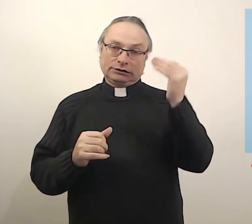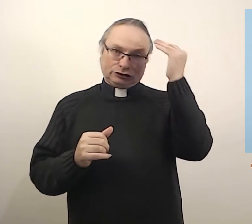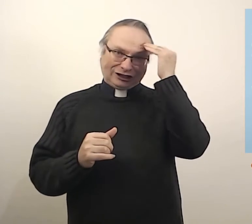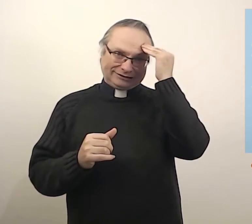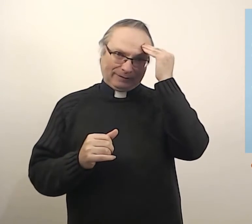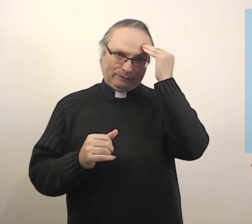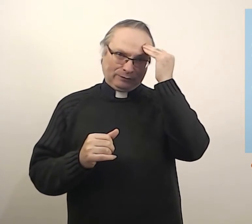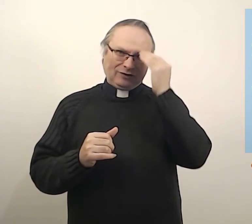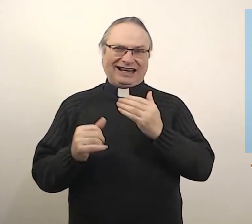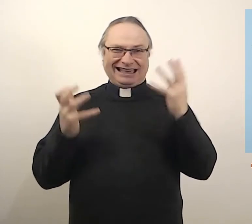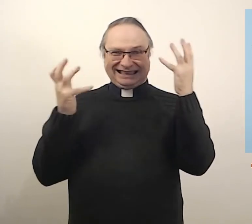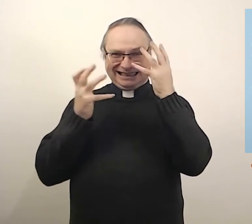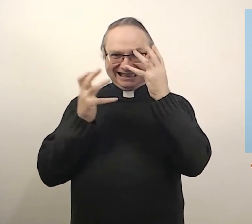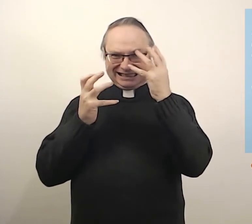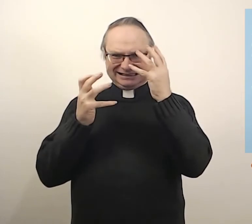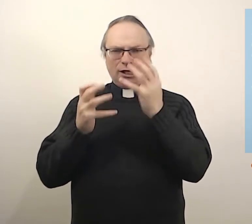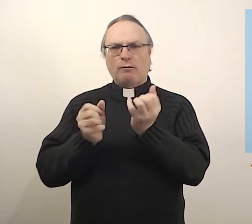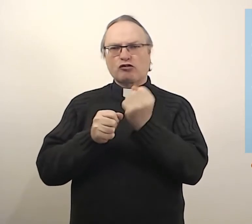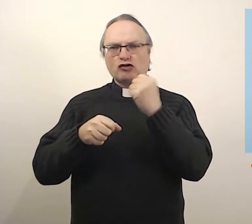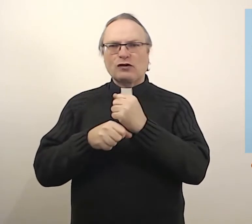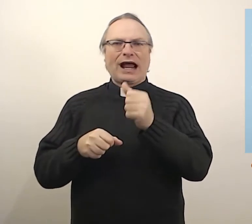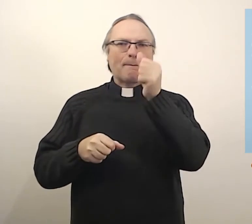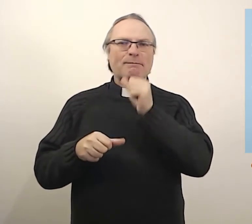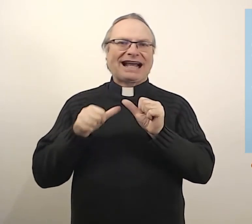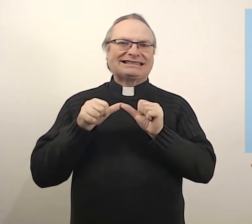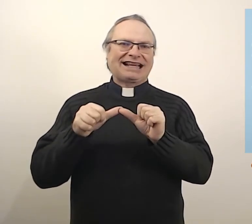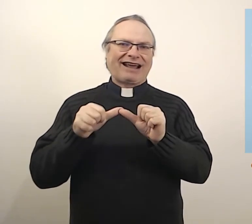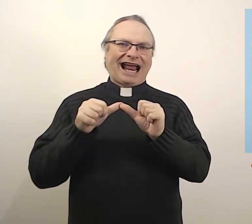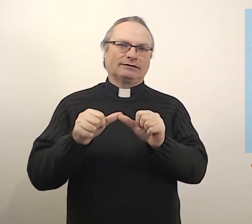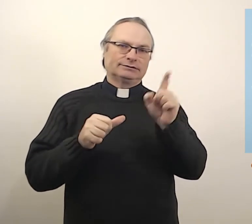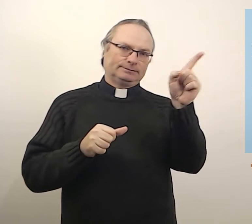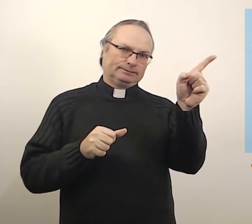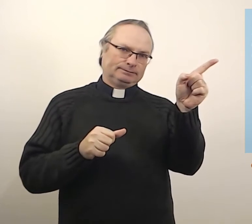sachant que la détresse produit la persévérance,